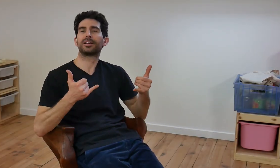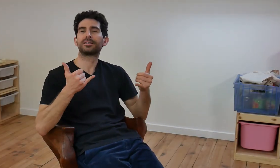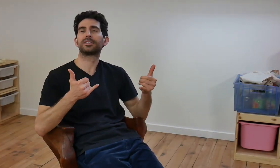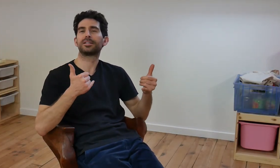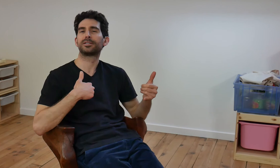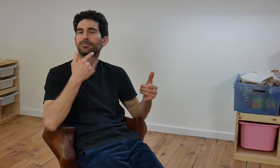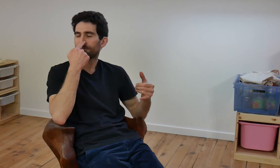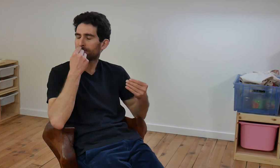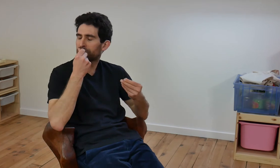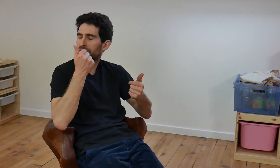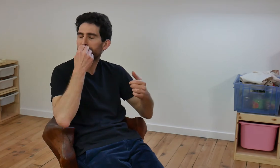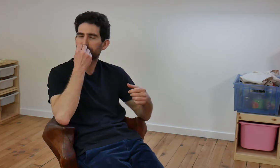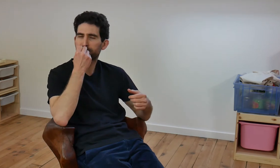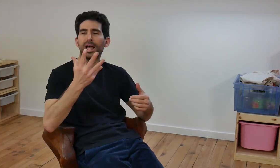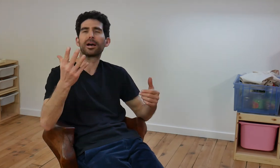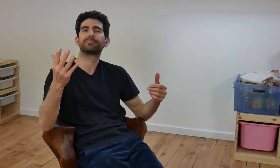Ici, je me sens bien.